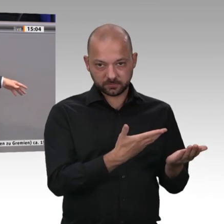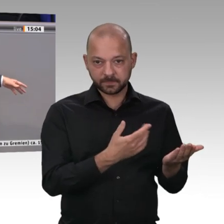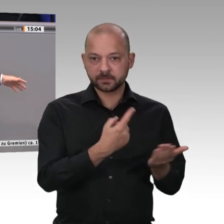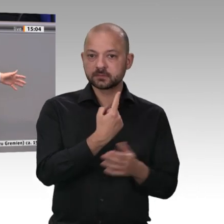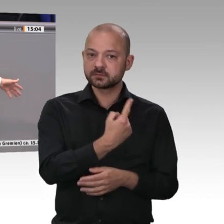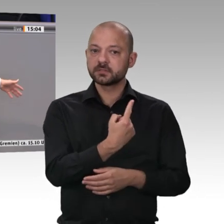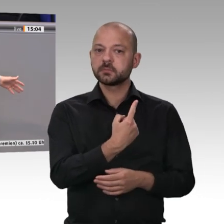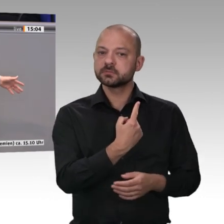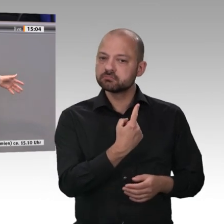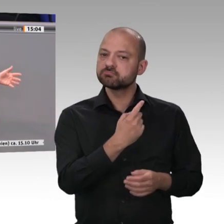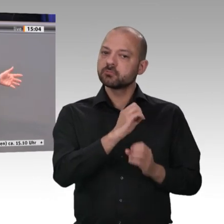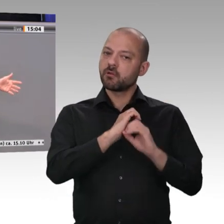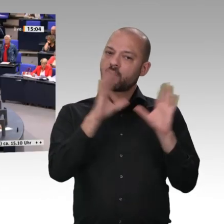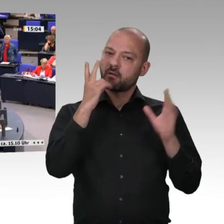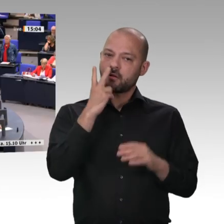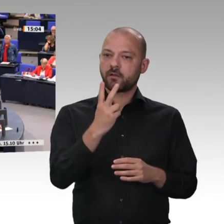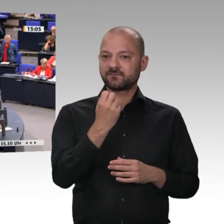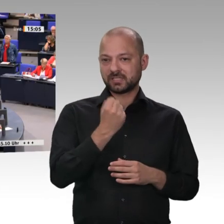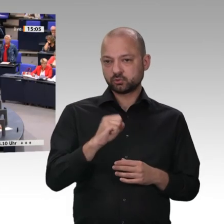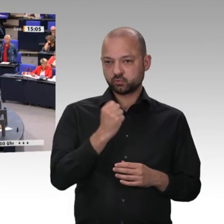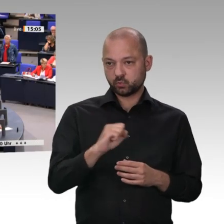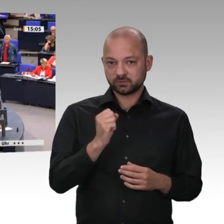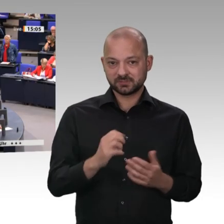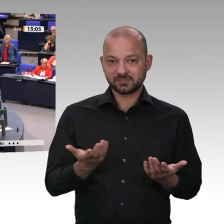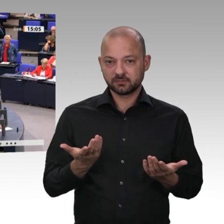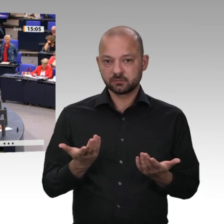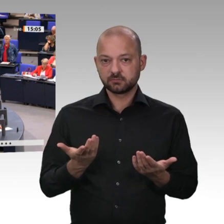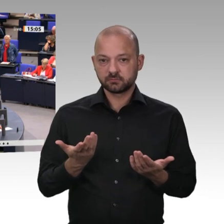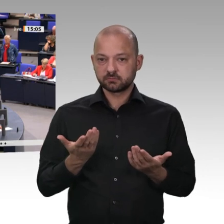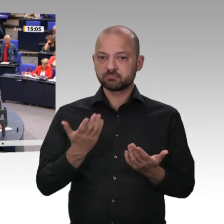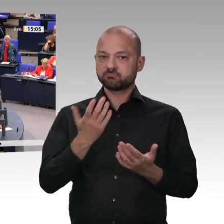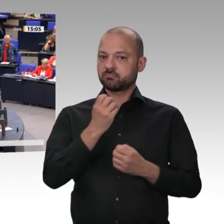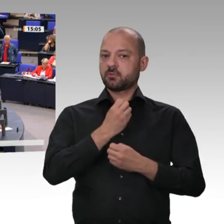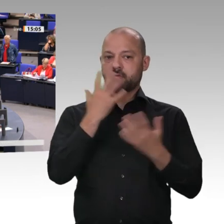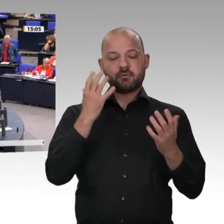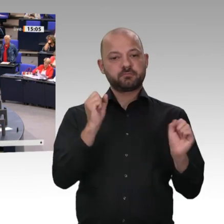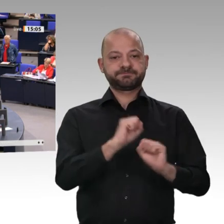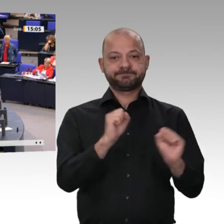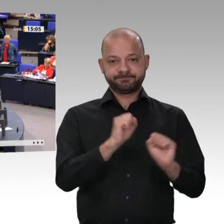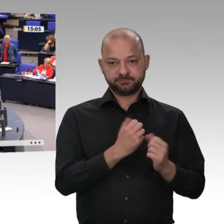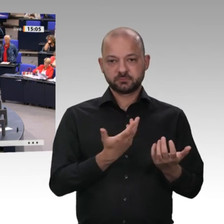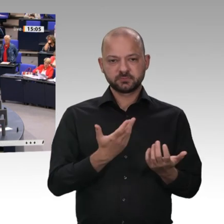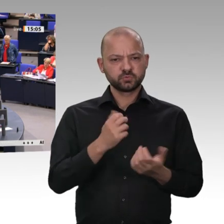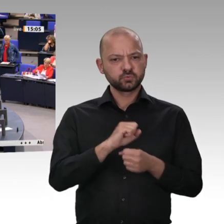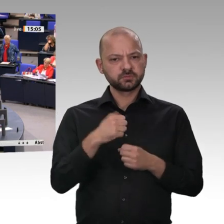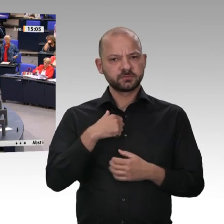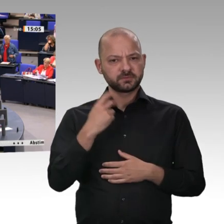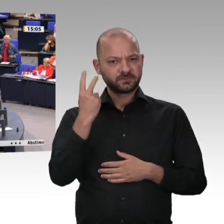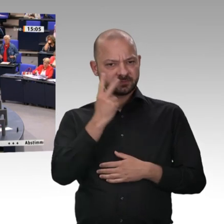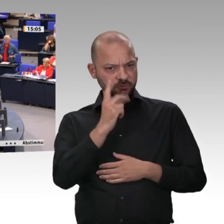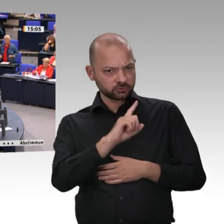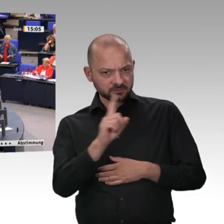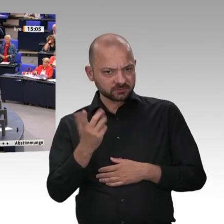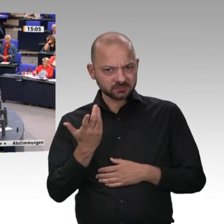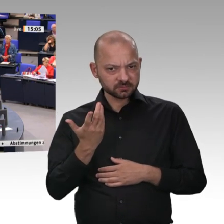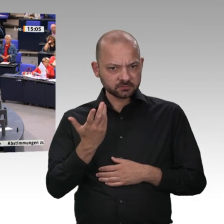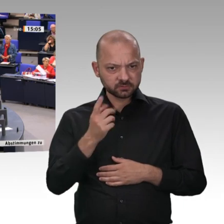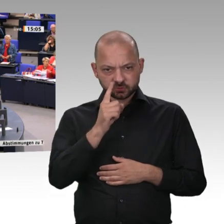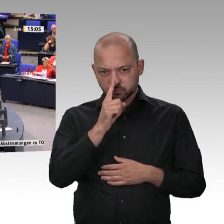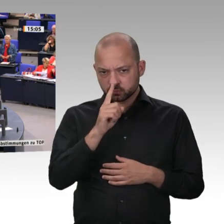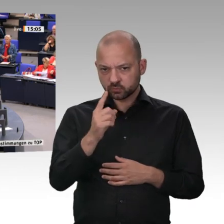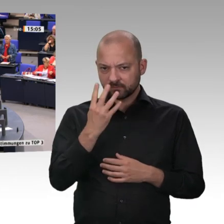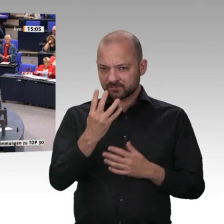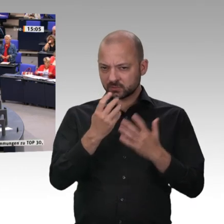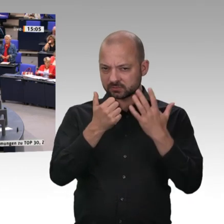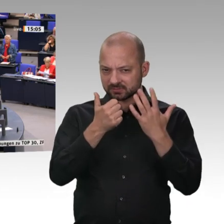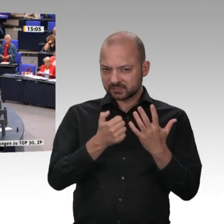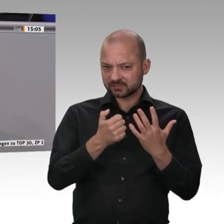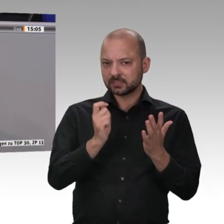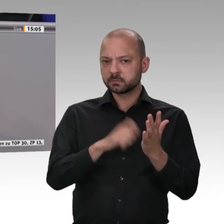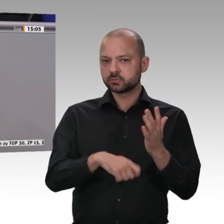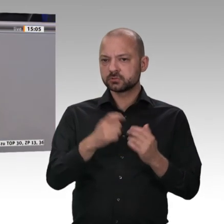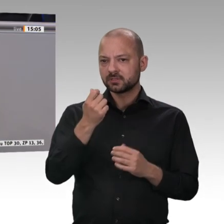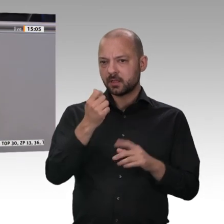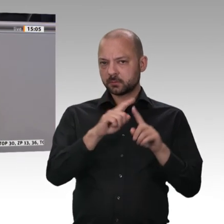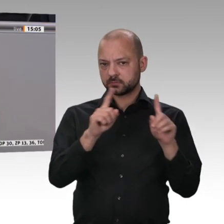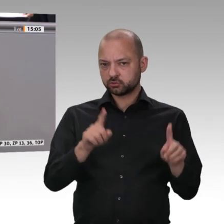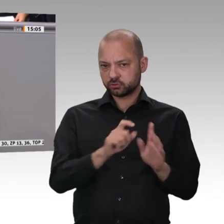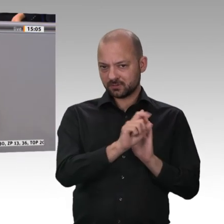ausgeschöpft wurde und dergleichen mehr. Wenn Verstöße festgestellt werden, dann gilt es natürlich, diese